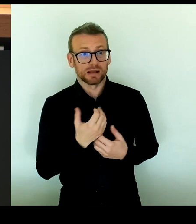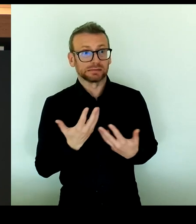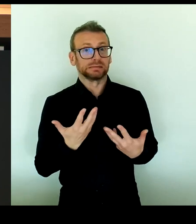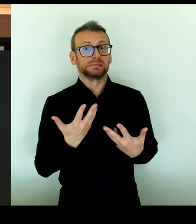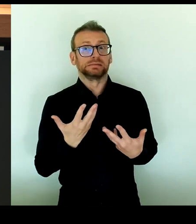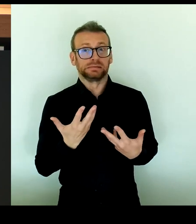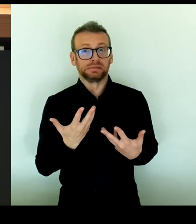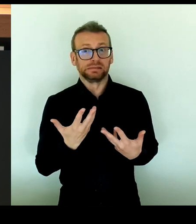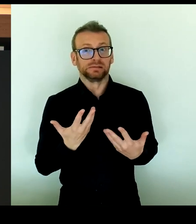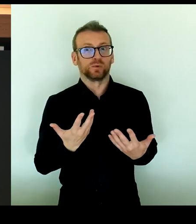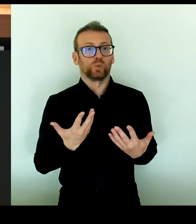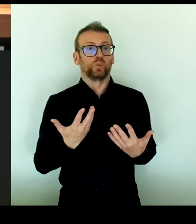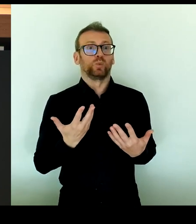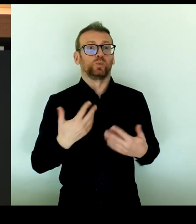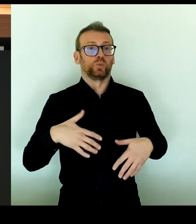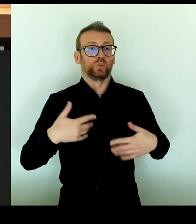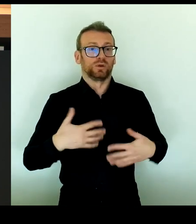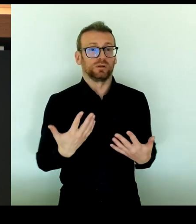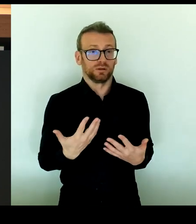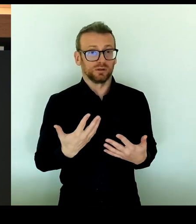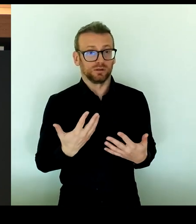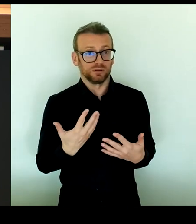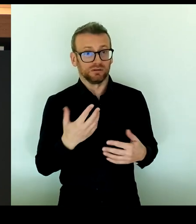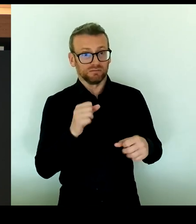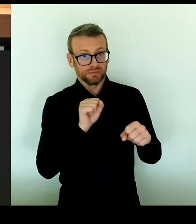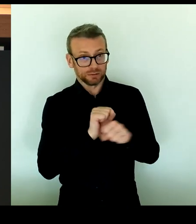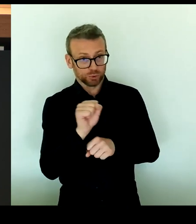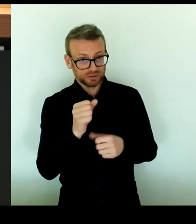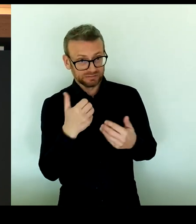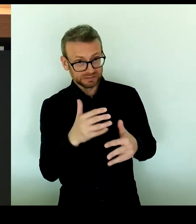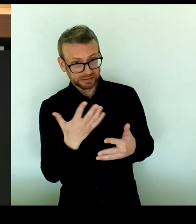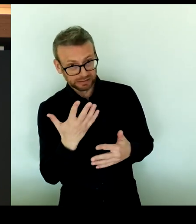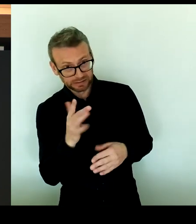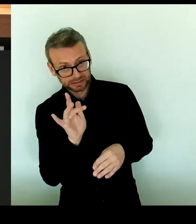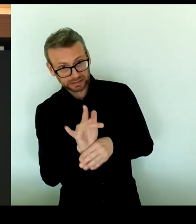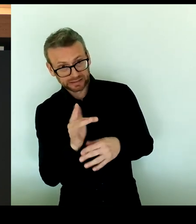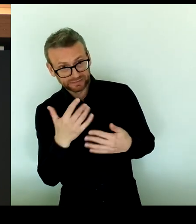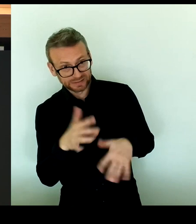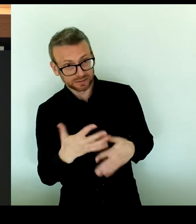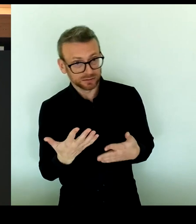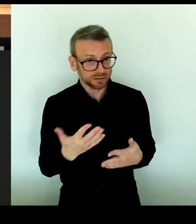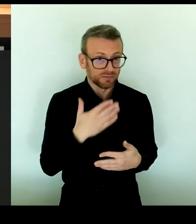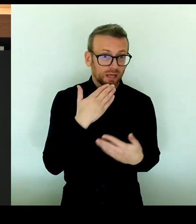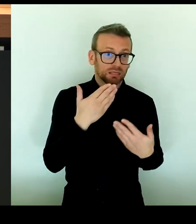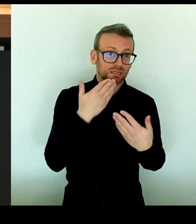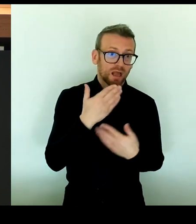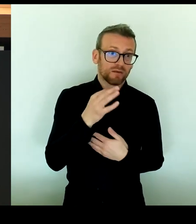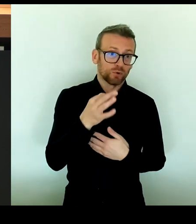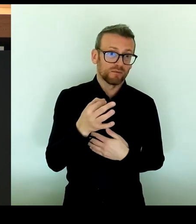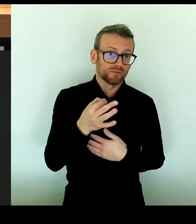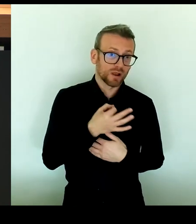In dieser Stadt gibt es so viele Potenziale. Das Pankower Tor, kennen Sie, ist nicht weit weg von Ihrem Wahlkreis.